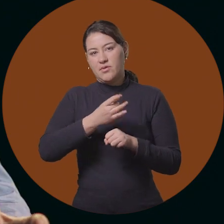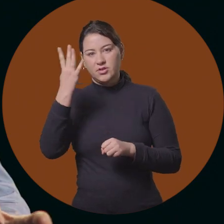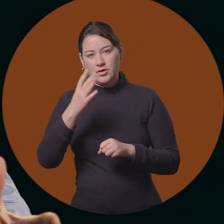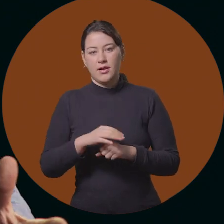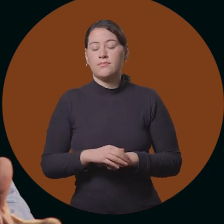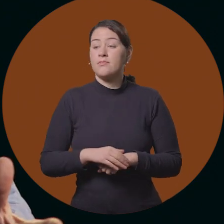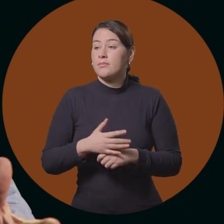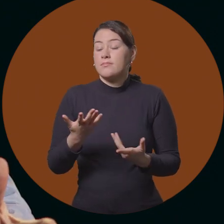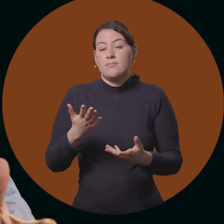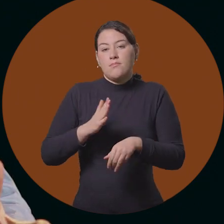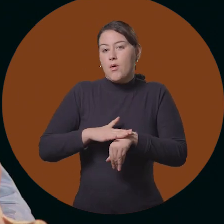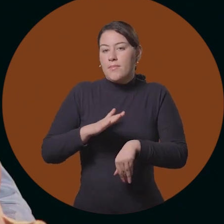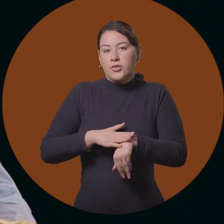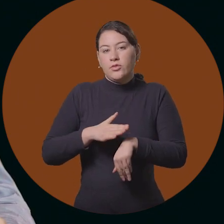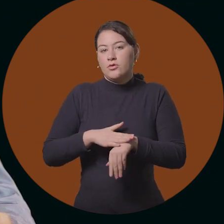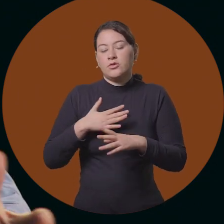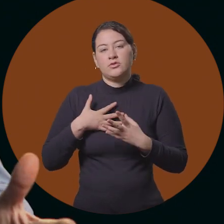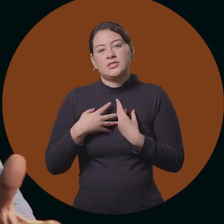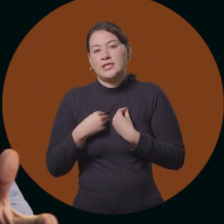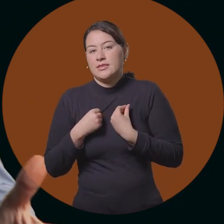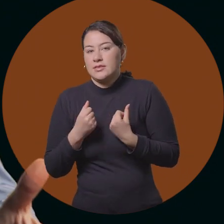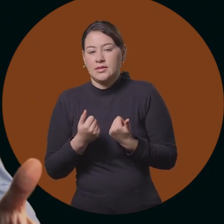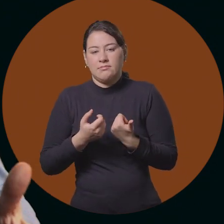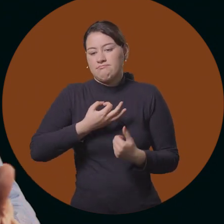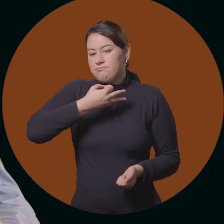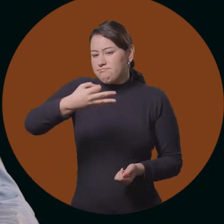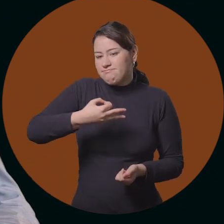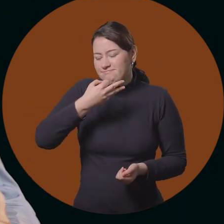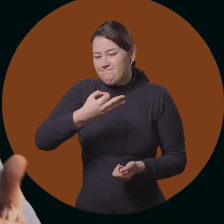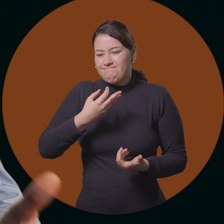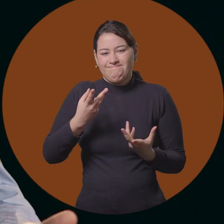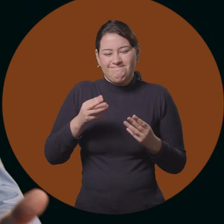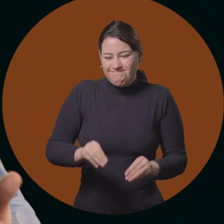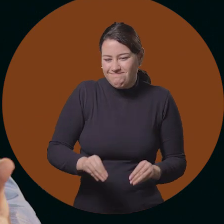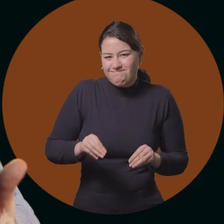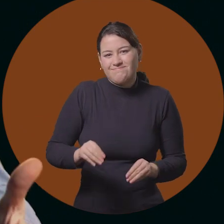Llegó un momento que yo sentí que hacía presentaciones y no me terminaba gustando lo que hacía,